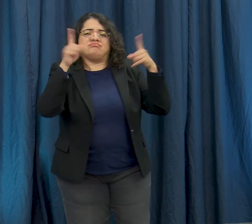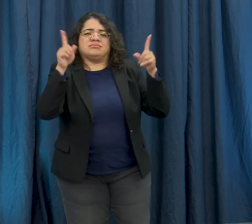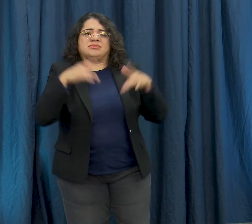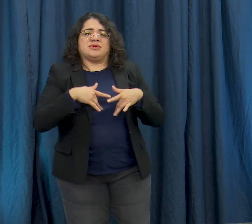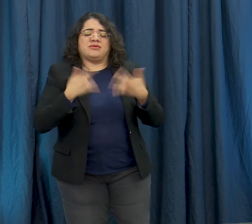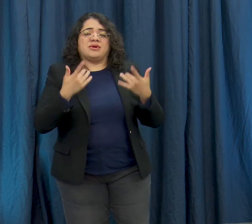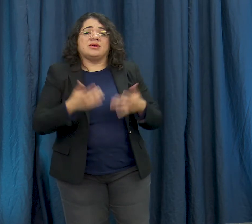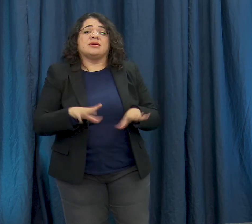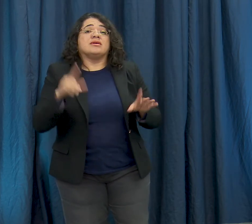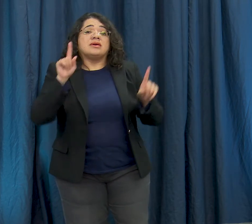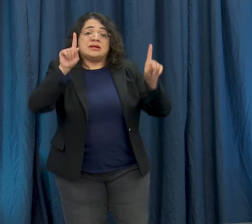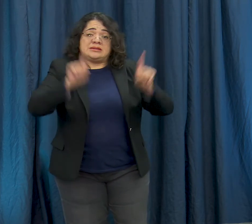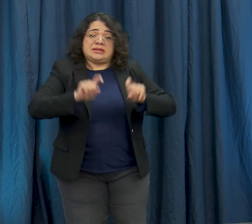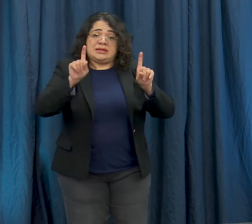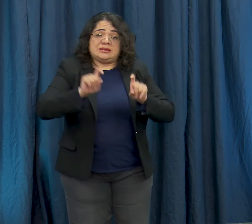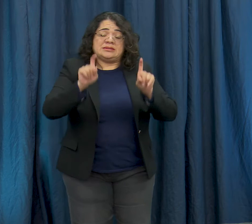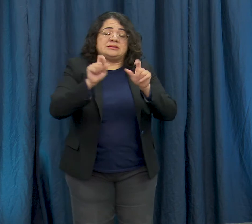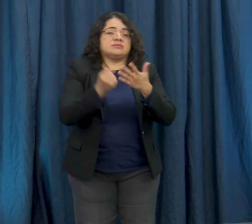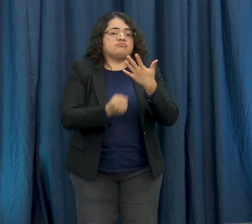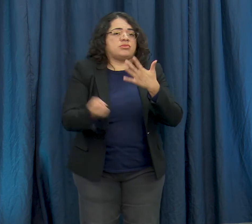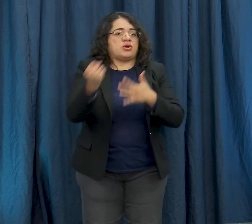continuin siendo una prioridad para la ciudad